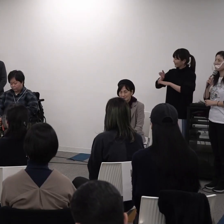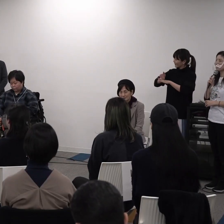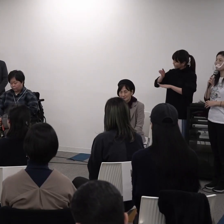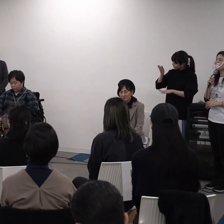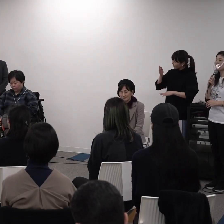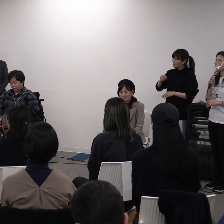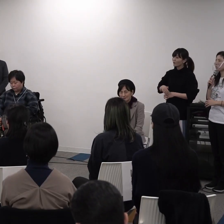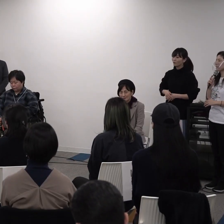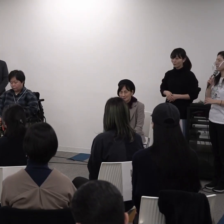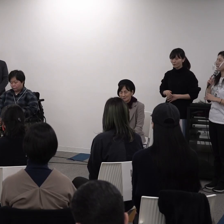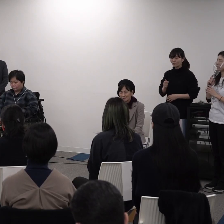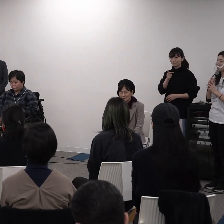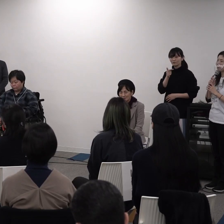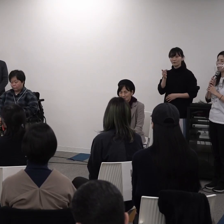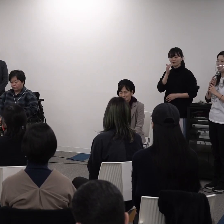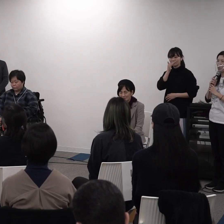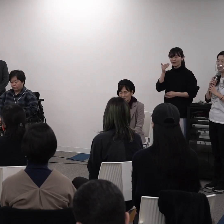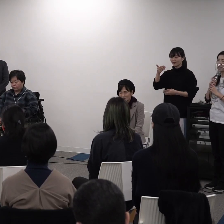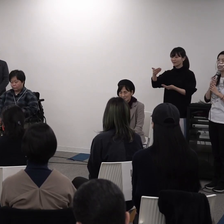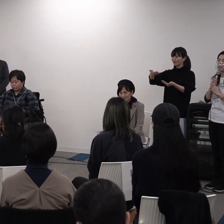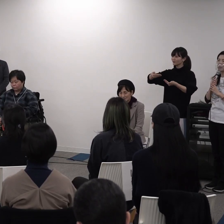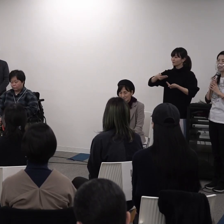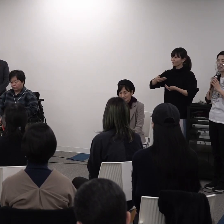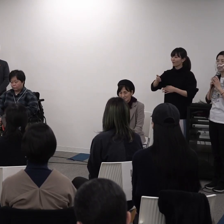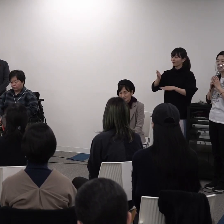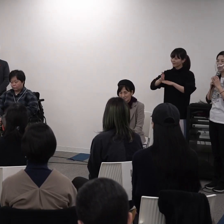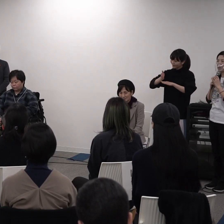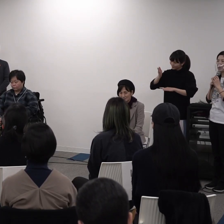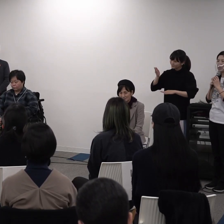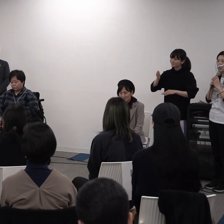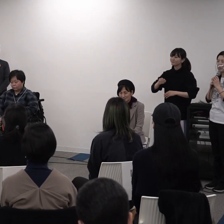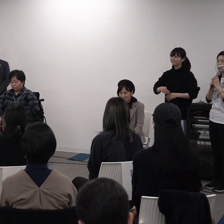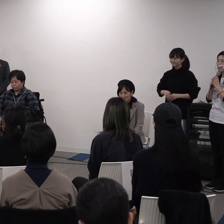すごく素敵な質問をいただきましてありがとうございます